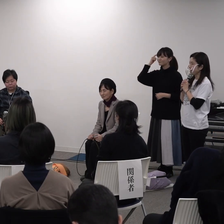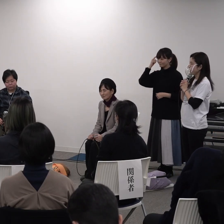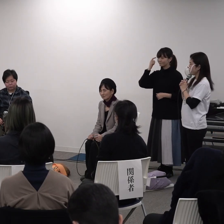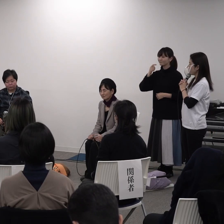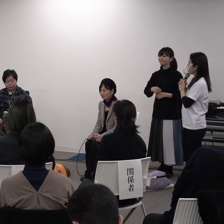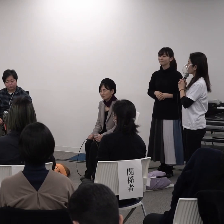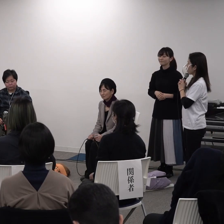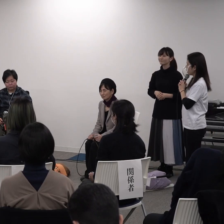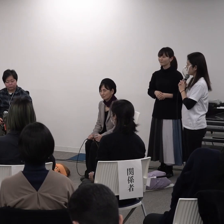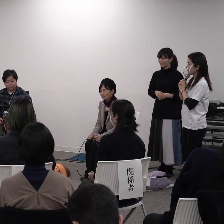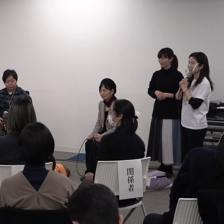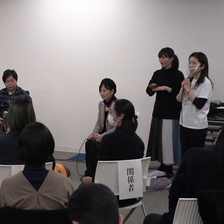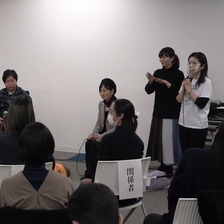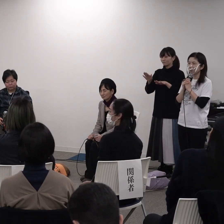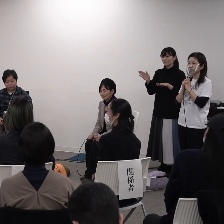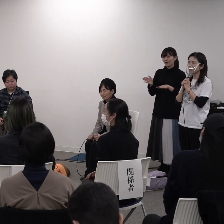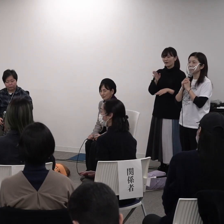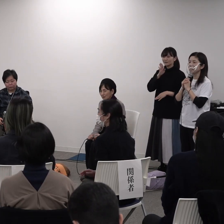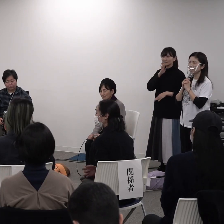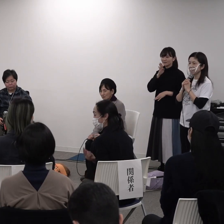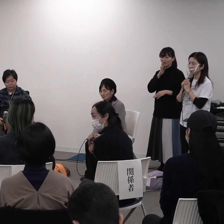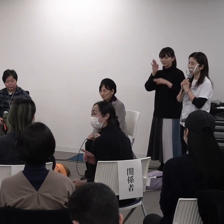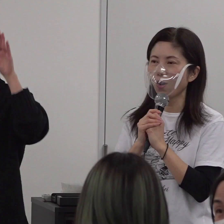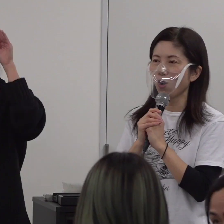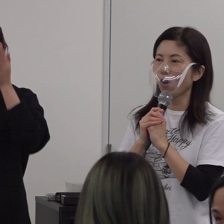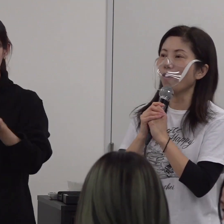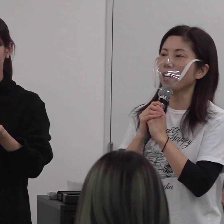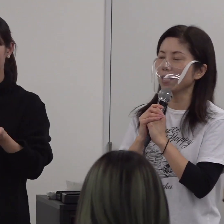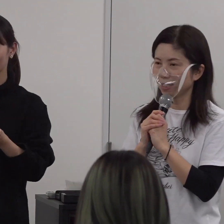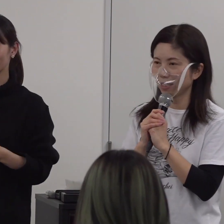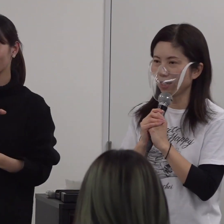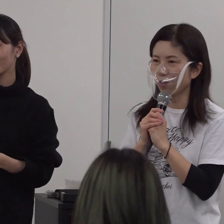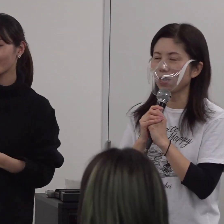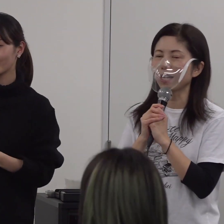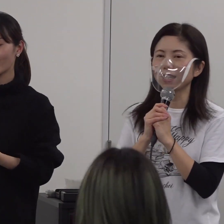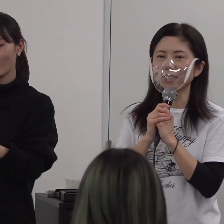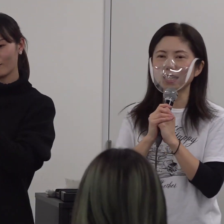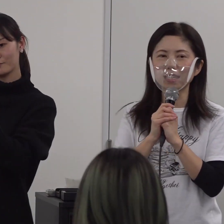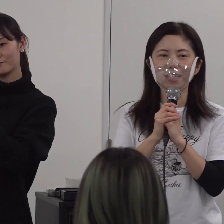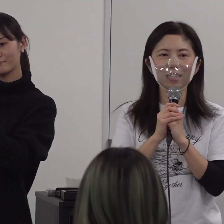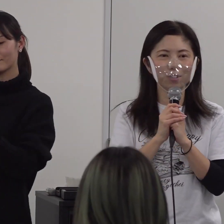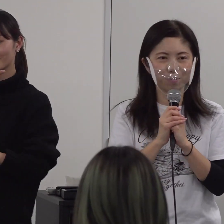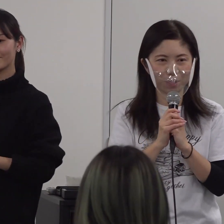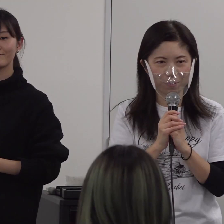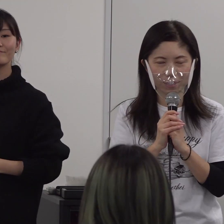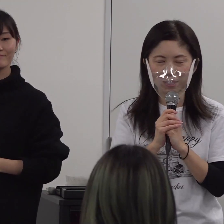ではここから実際のユーザーさんのお話をお伺いしていきたいと思います